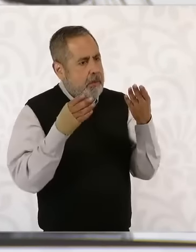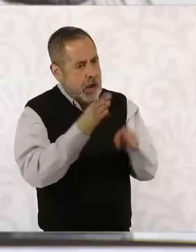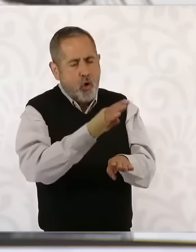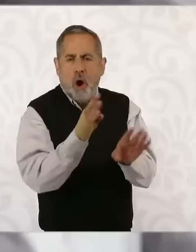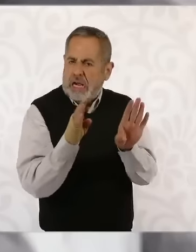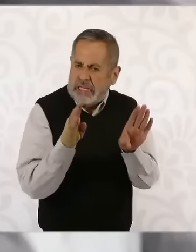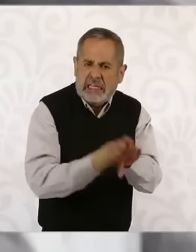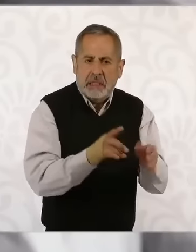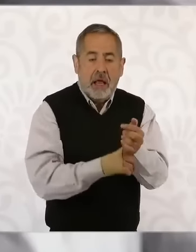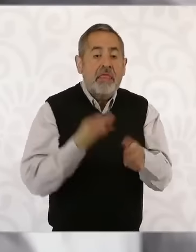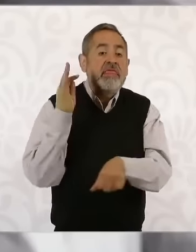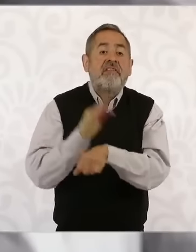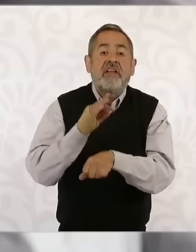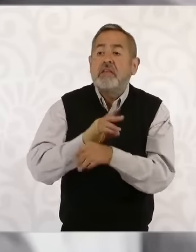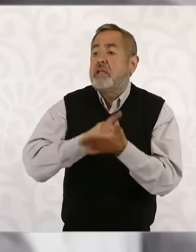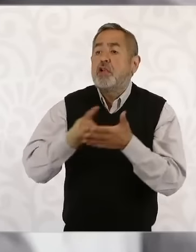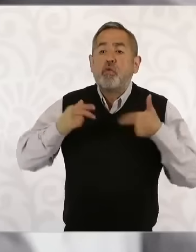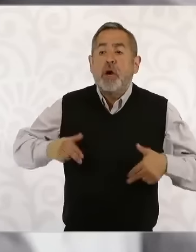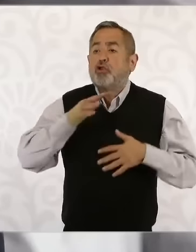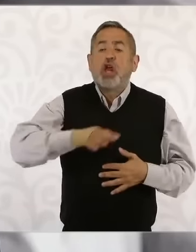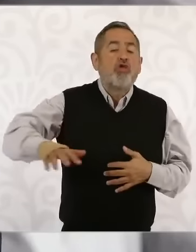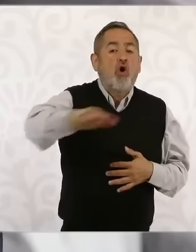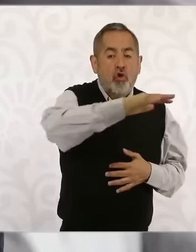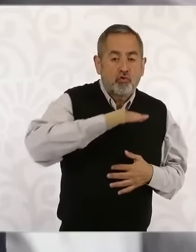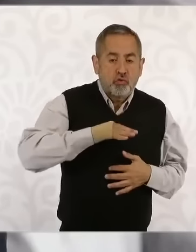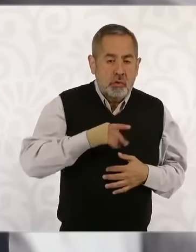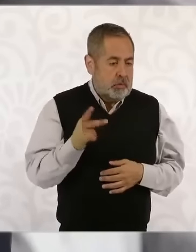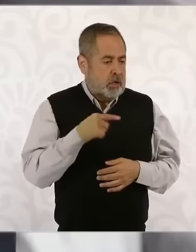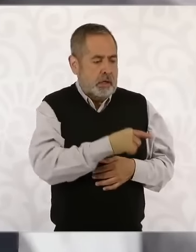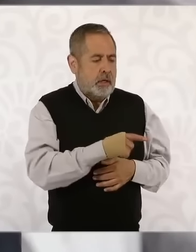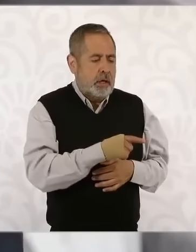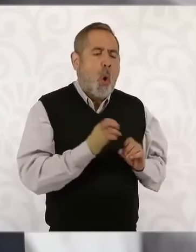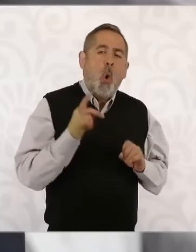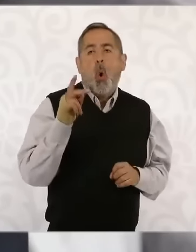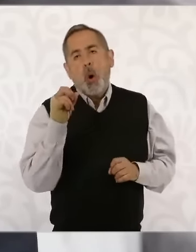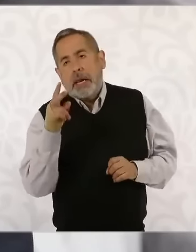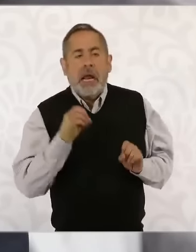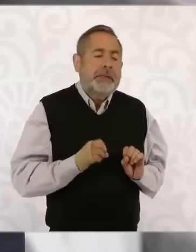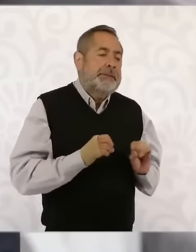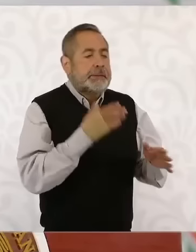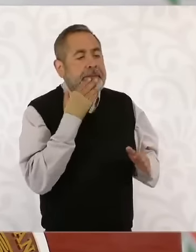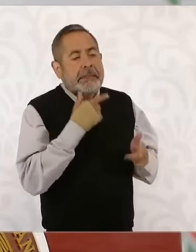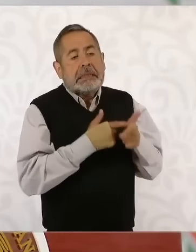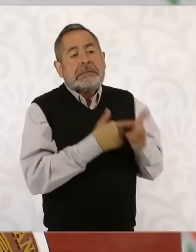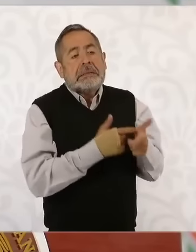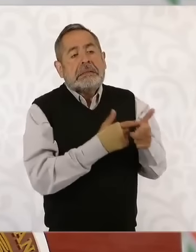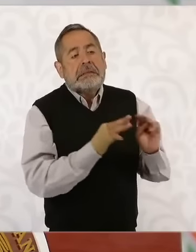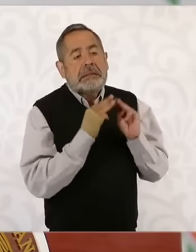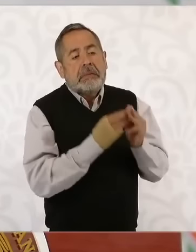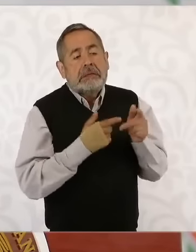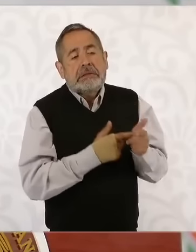humanos de todas las personas, pero no puede ser instrumento en manos de delincuentes para